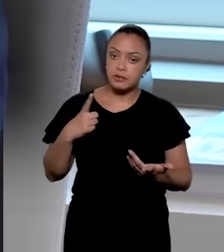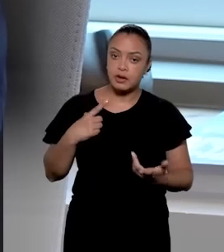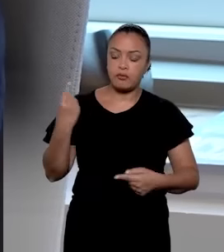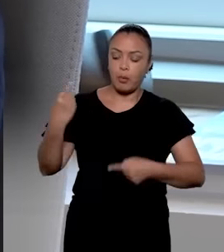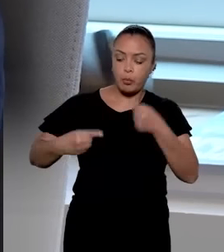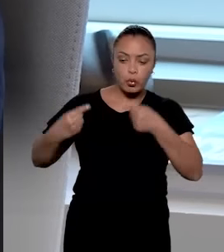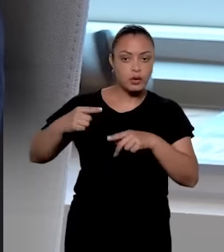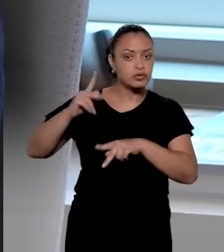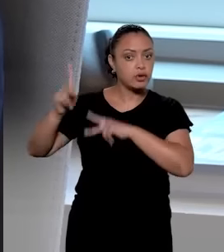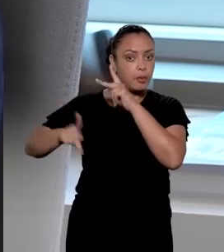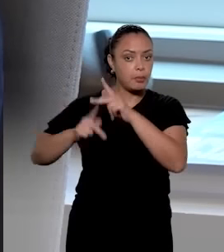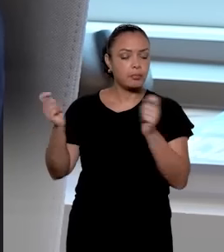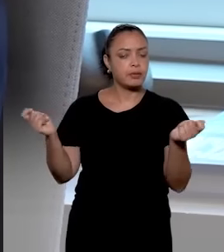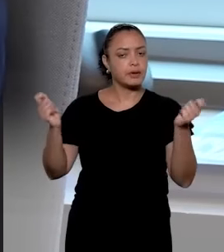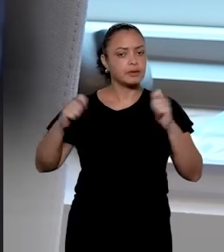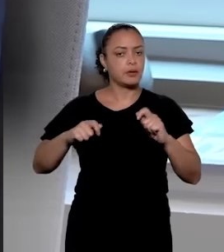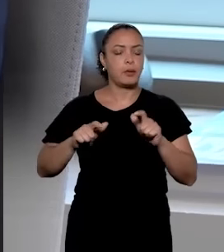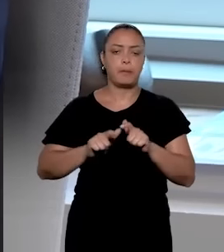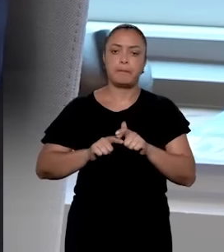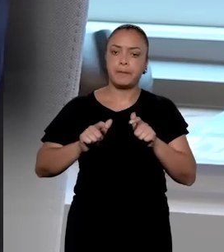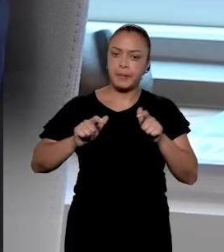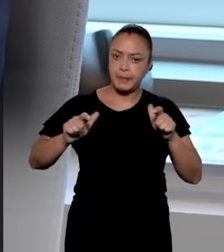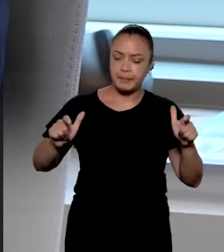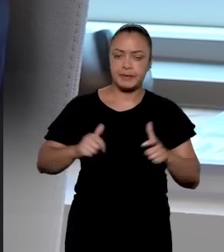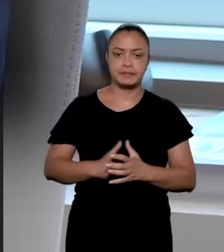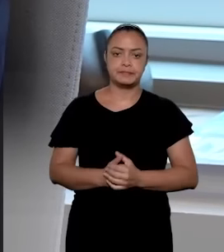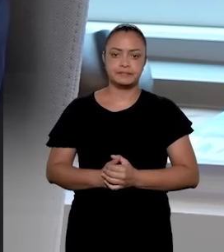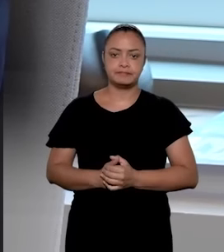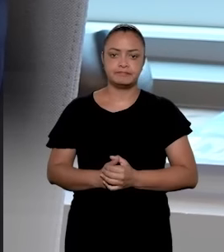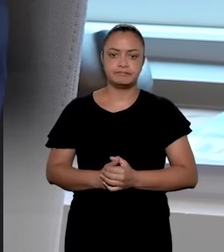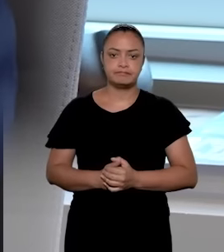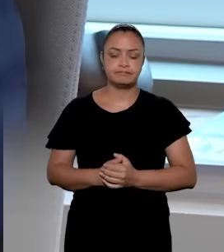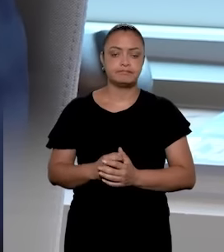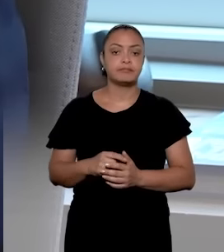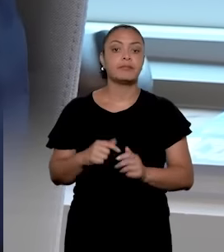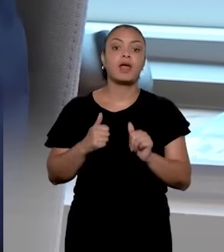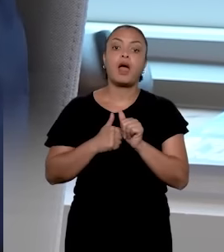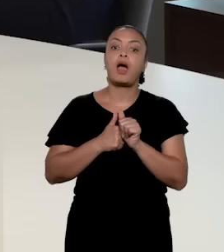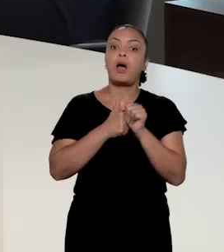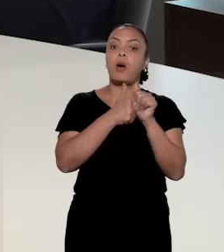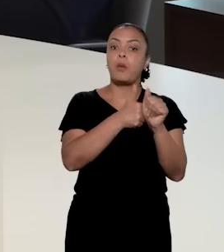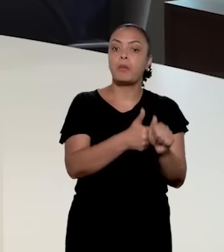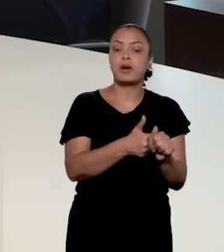públicas que permitiram esse crescimento longo. Isso tudo foi acompanhado por uma demanda